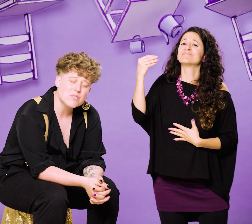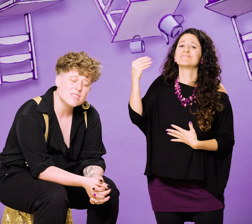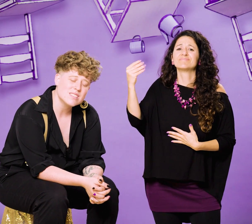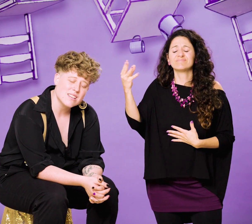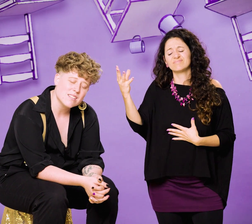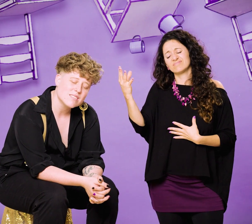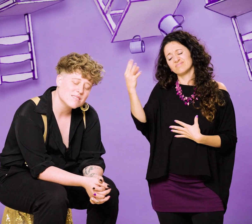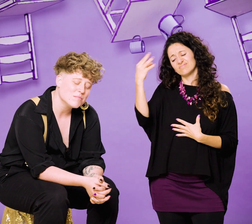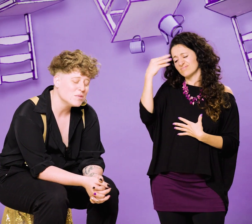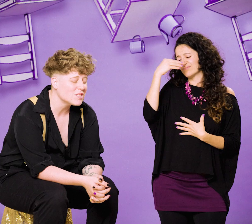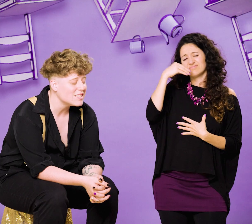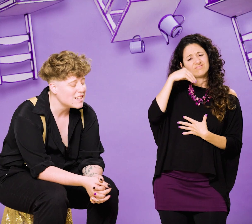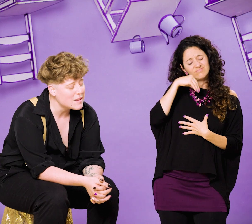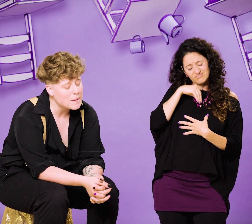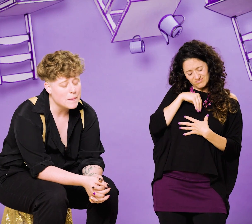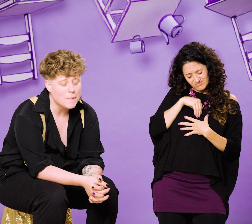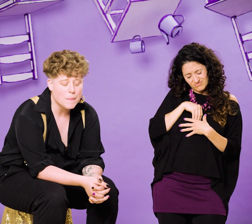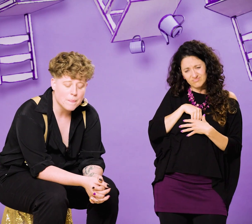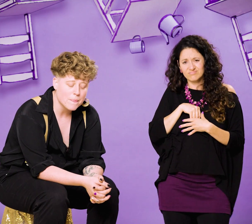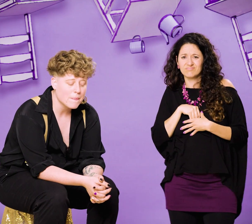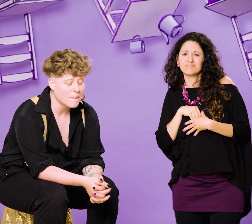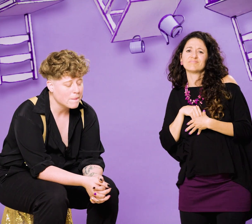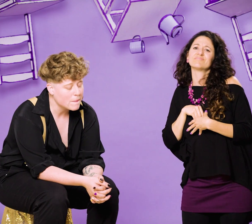Pourtant, pourtant